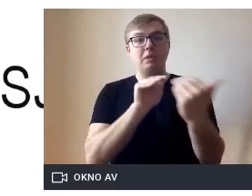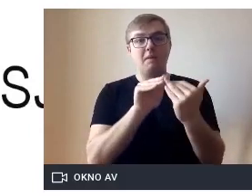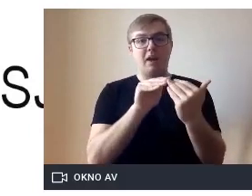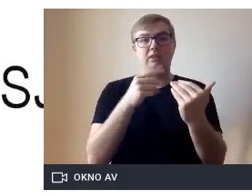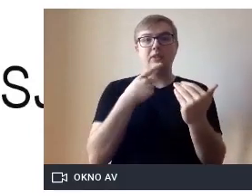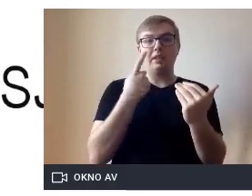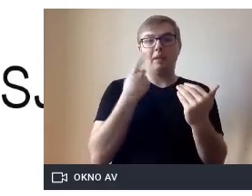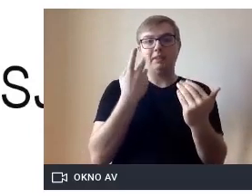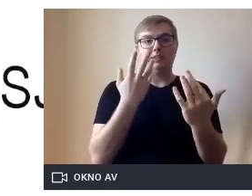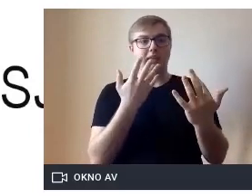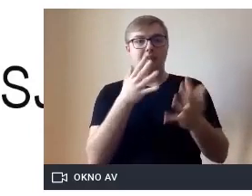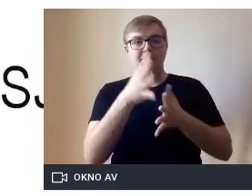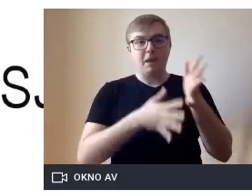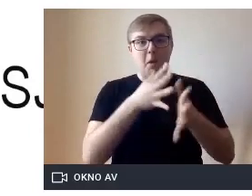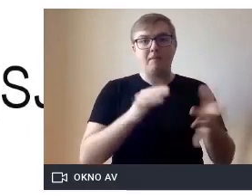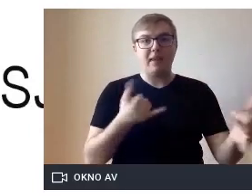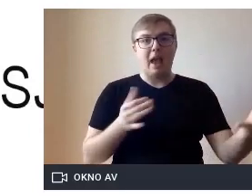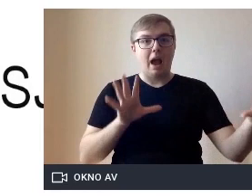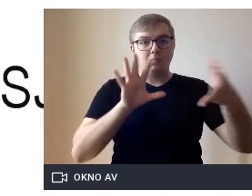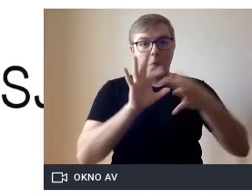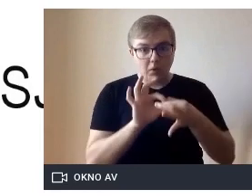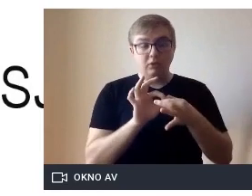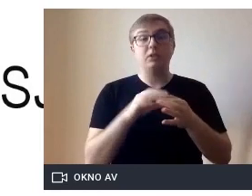i zaczęto zastanawiać się, jak połączyć oba języki.